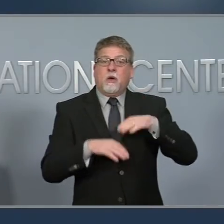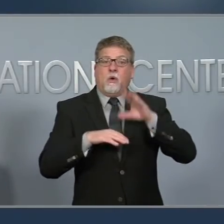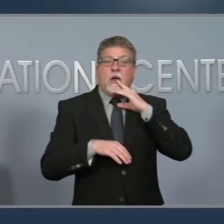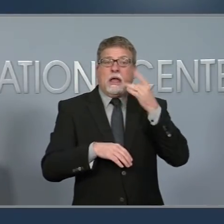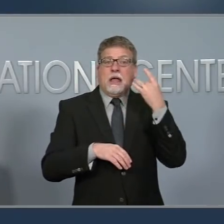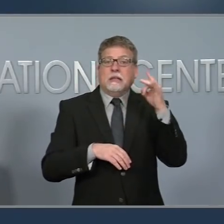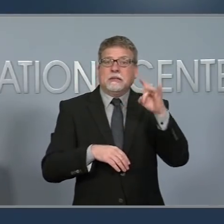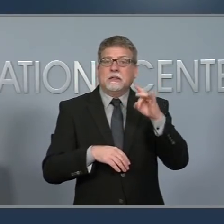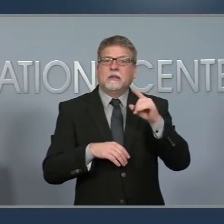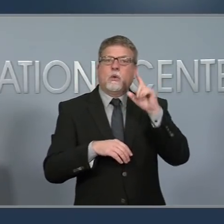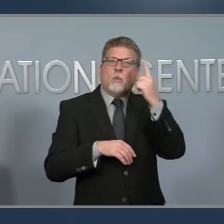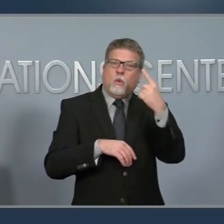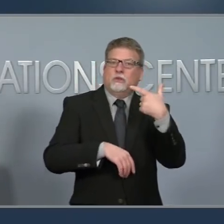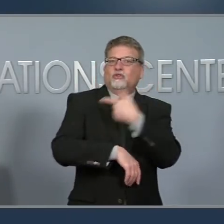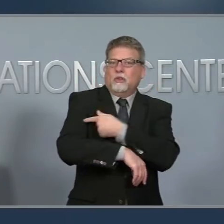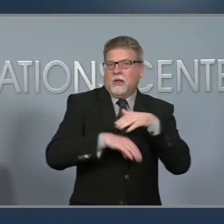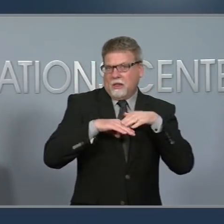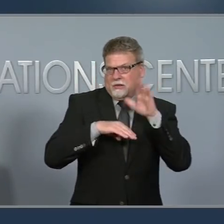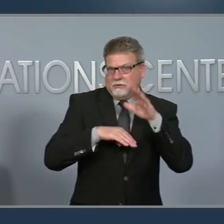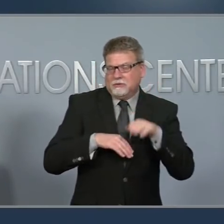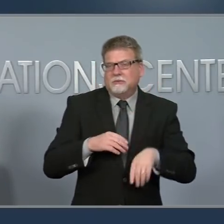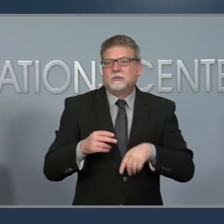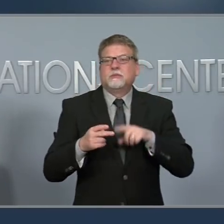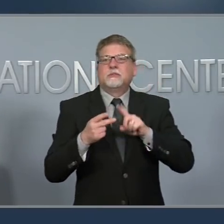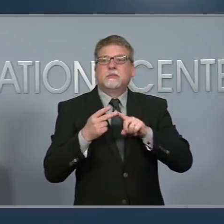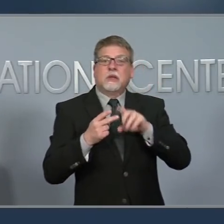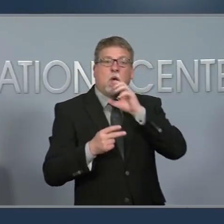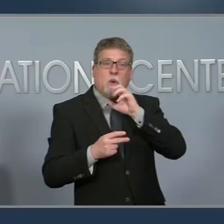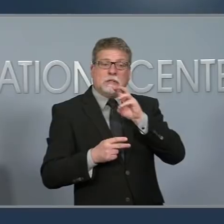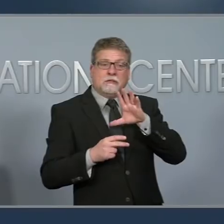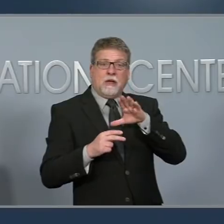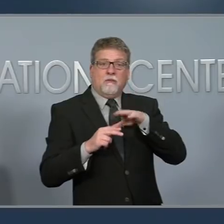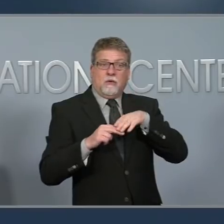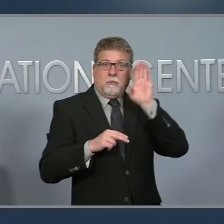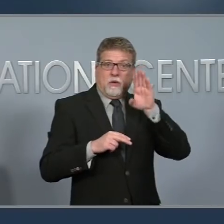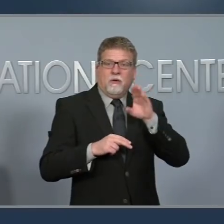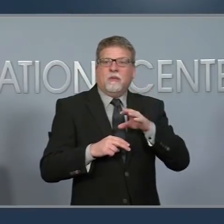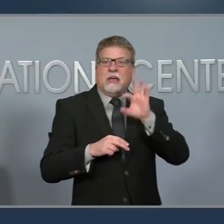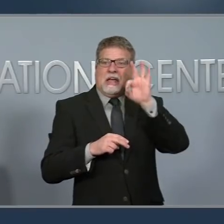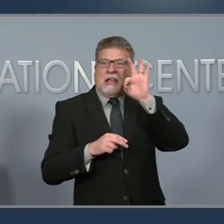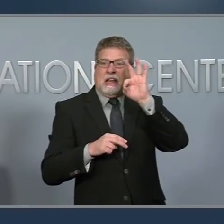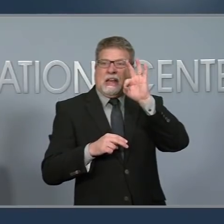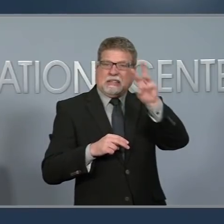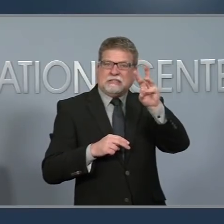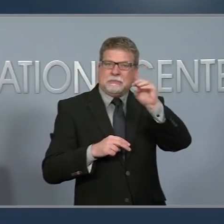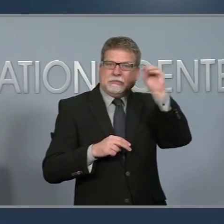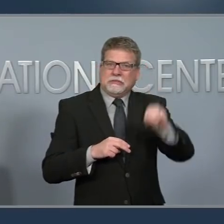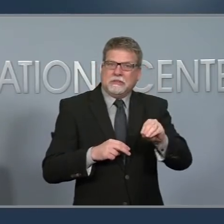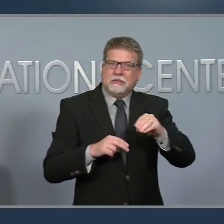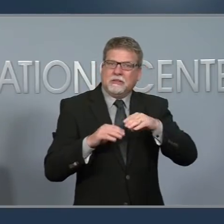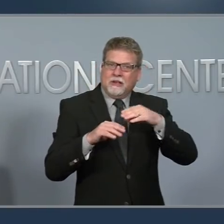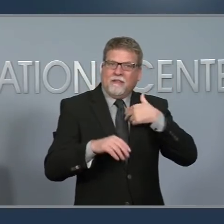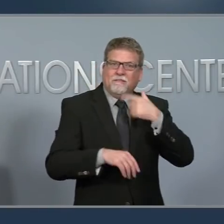Veamos la vacunación. Actualmente, el setenta y cinco por ciento de aquellos de